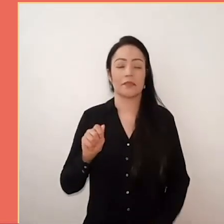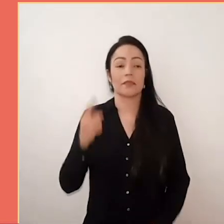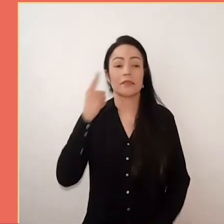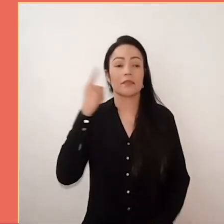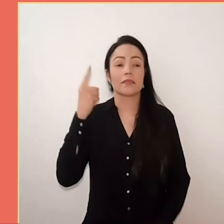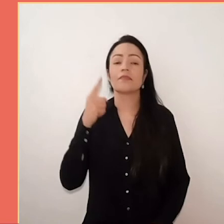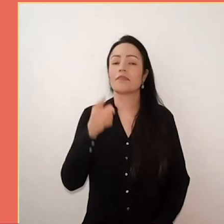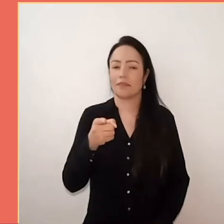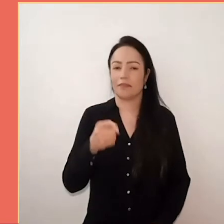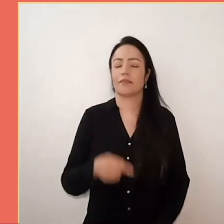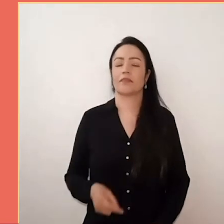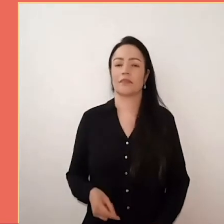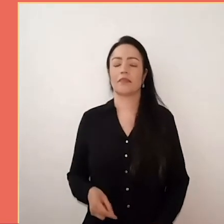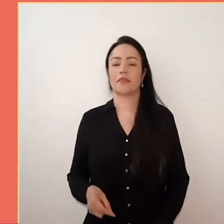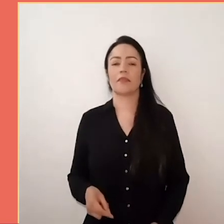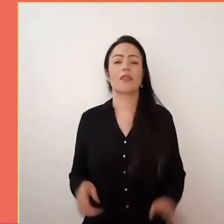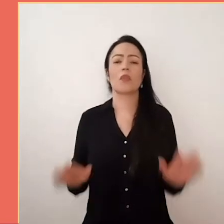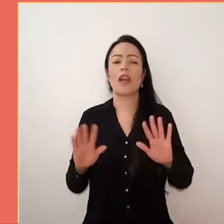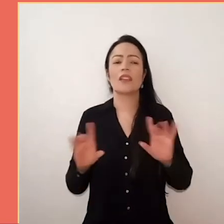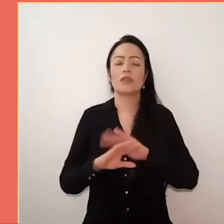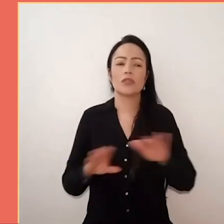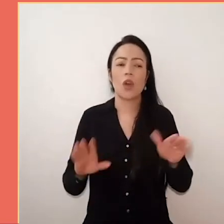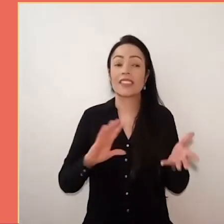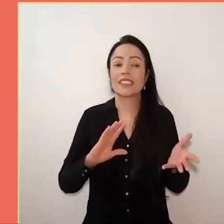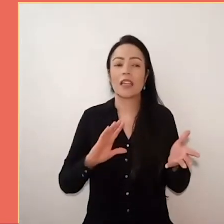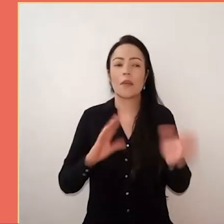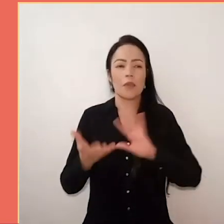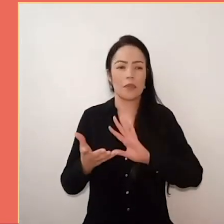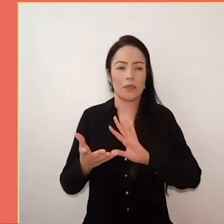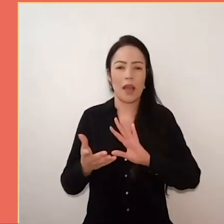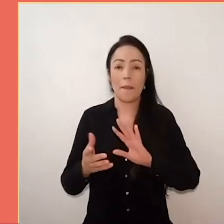ou seja, não como a questão transformadora, mas existe